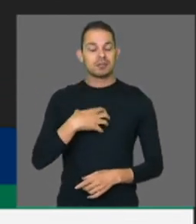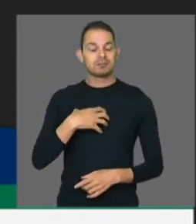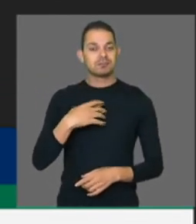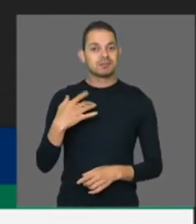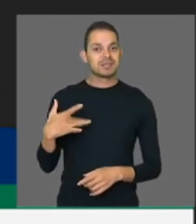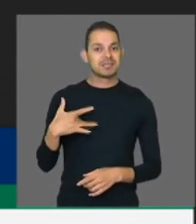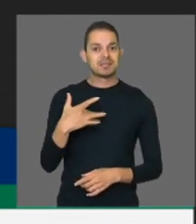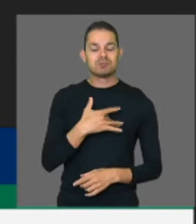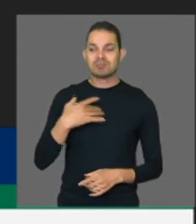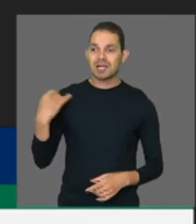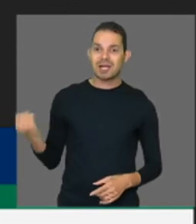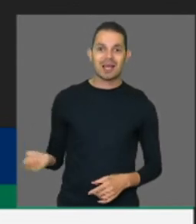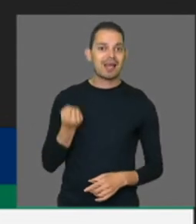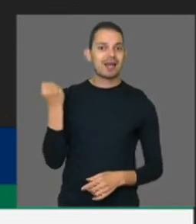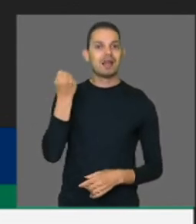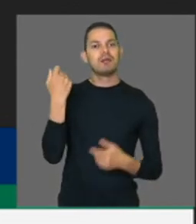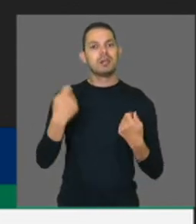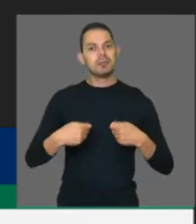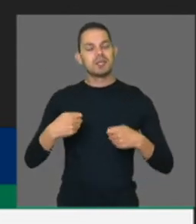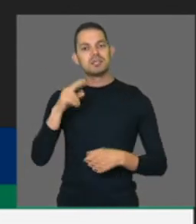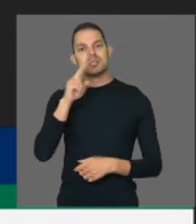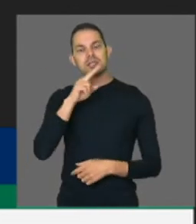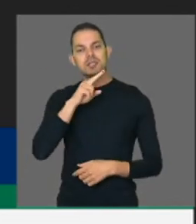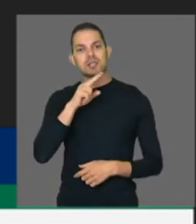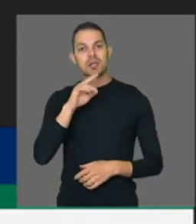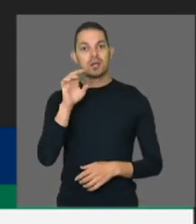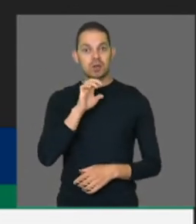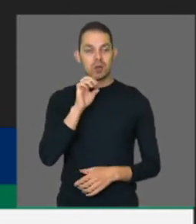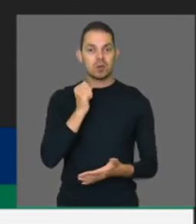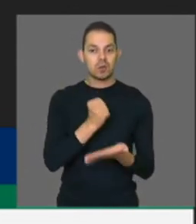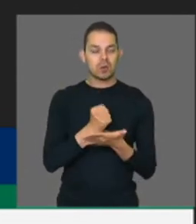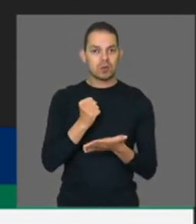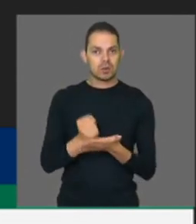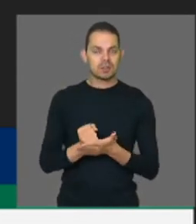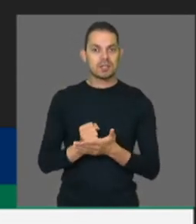JÁ GRAVE. PRECISAMOS URGENTEMENTE APROVAR A EMERGÊNCIA DE CONTRATAÇÃO DE BRASILEIROS FORMADOS NO